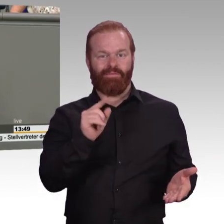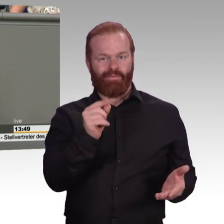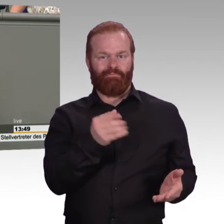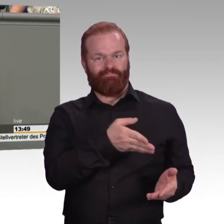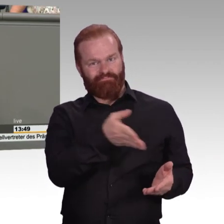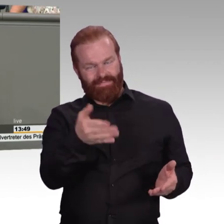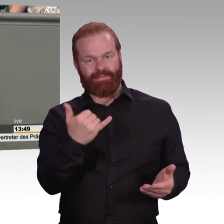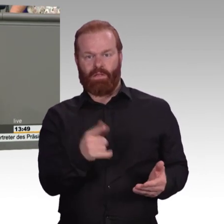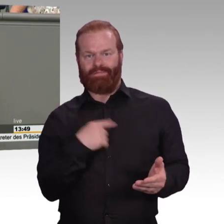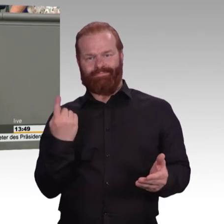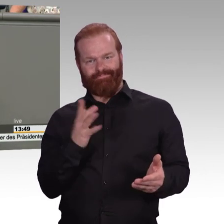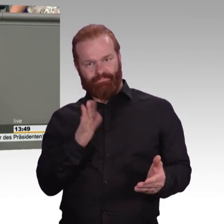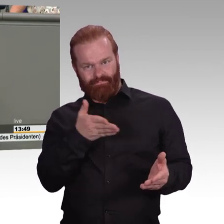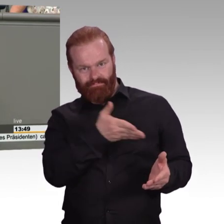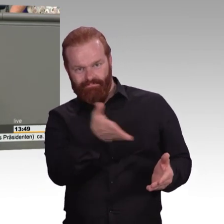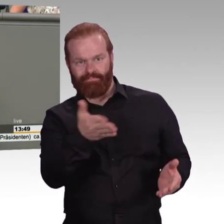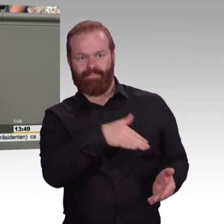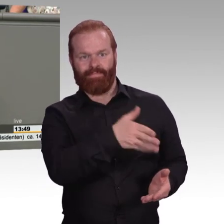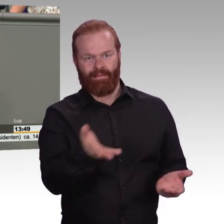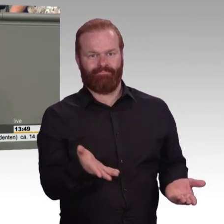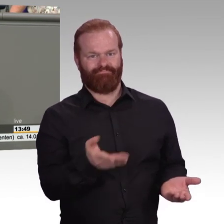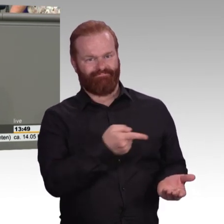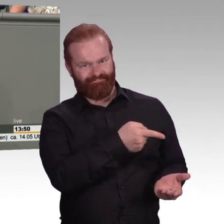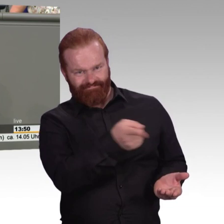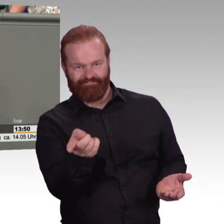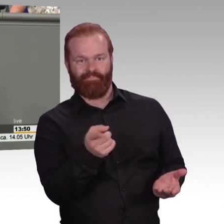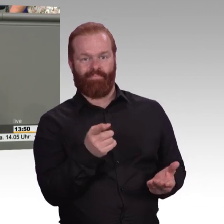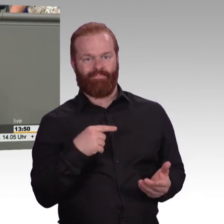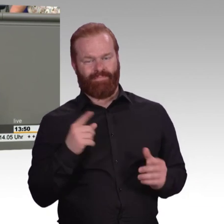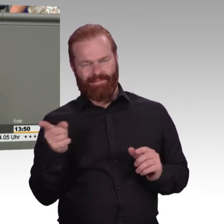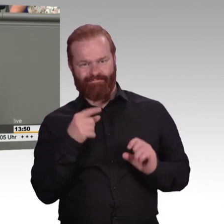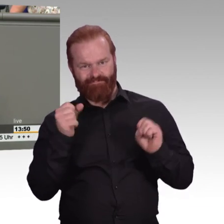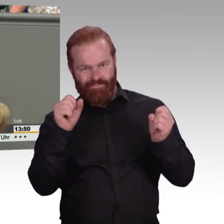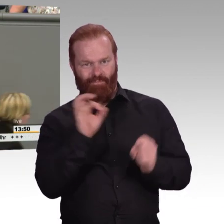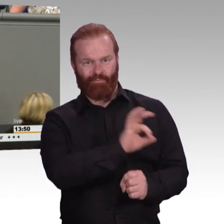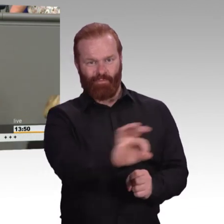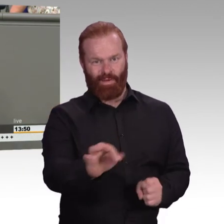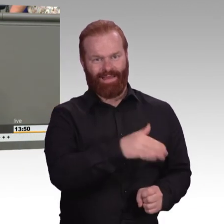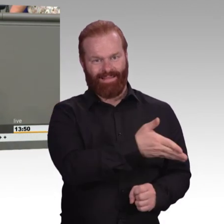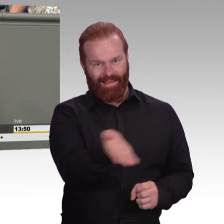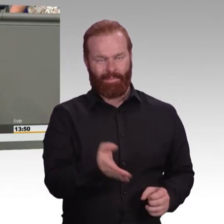wenn wir fordern: Kinderrechte müssen endlich den Stellenwert bekommen, den die Kinder verdienen.